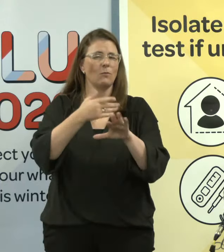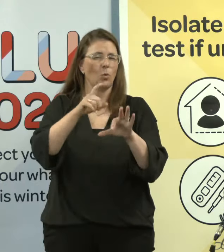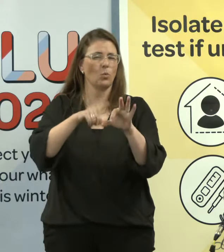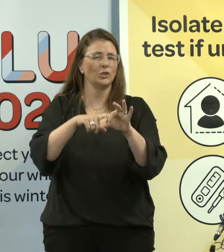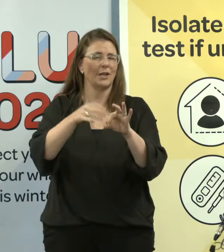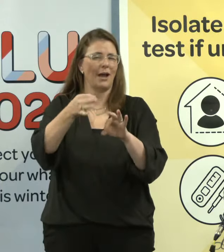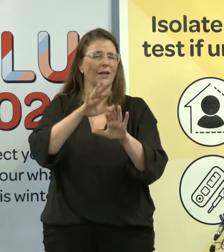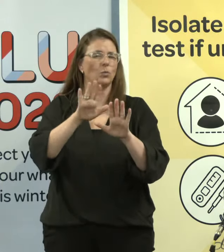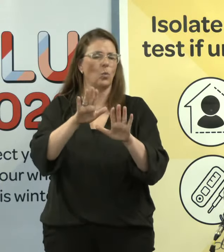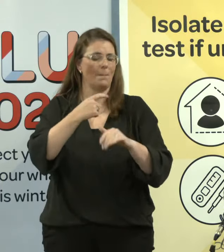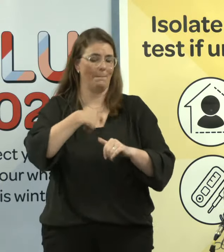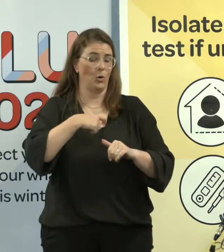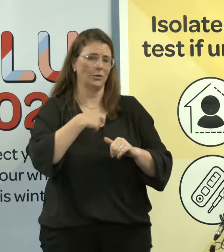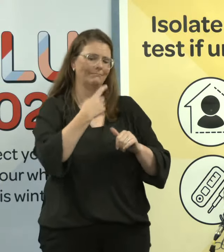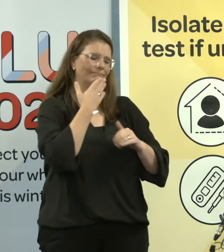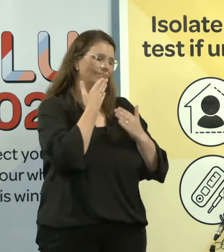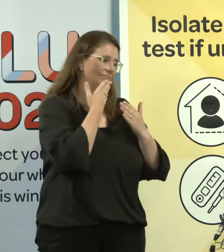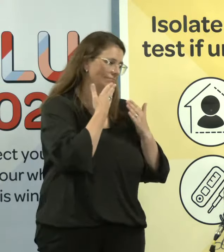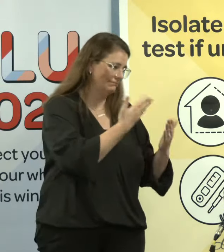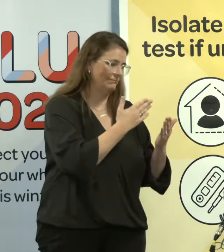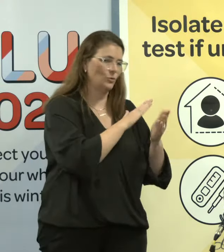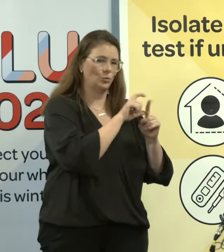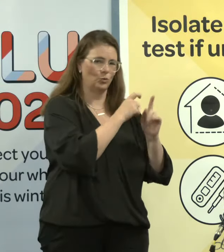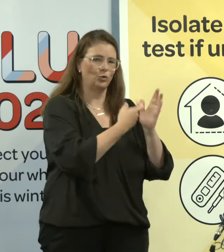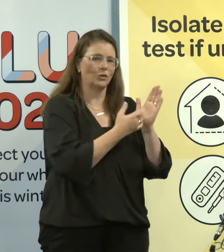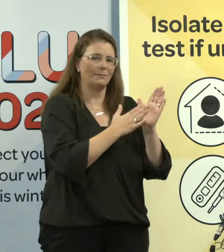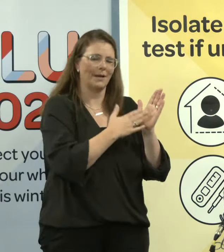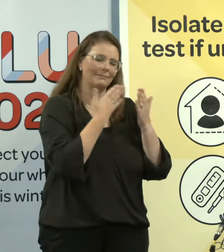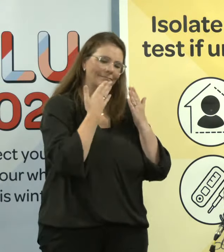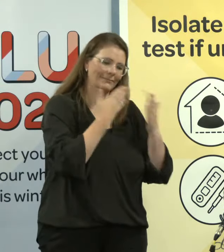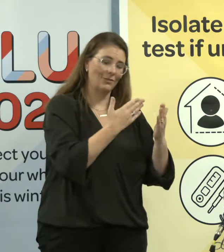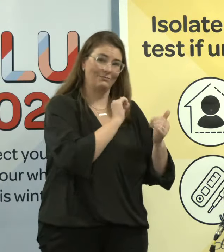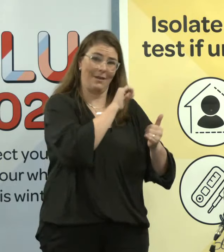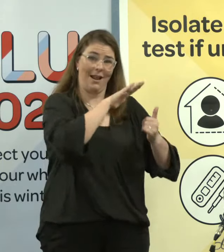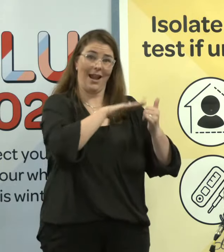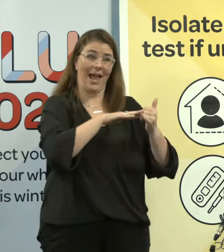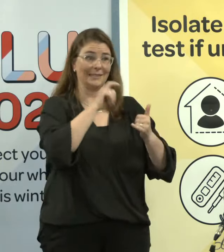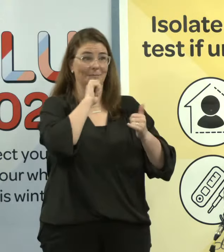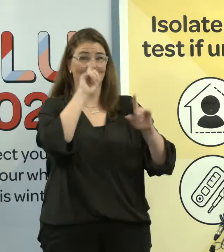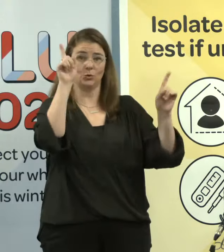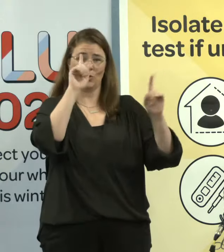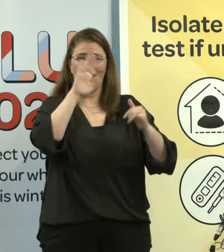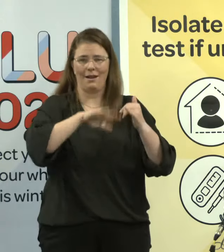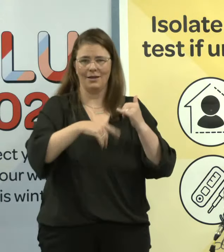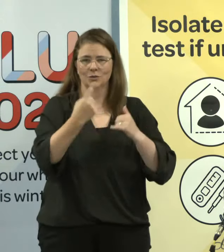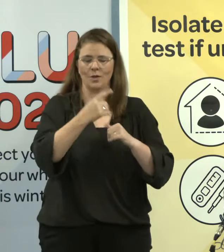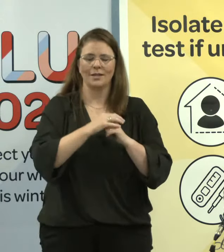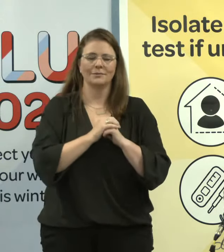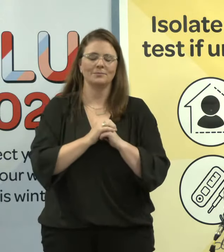ki te arahi i a maatau whakautu tonu ki te mate urutaru. Engari